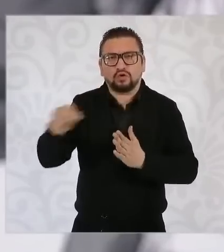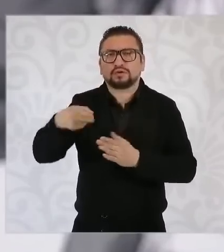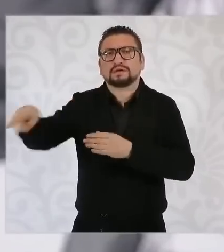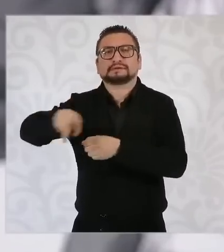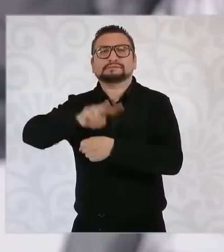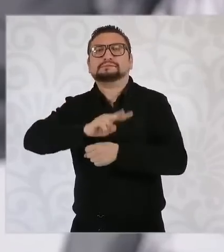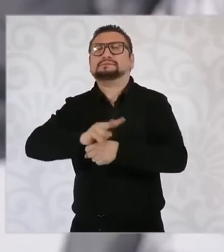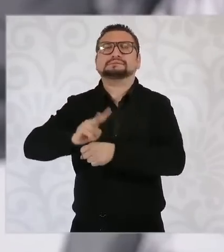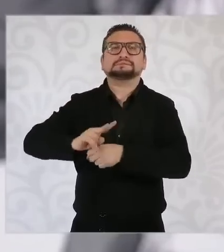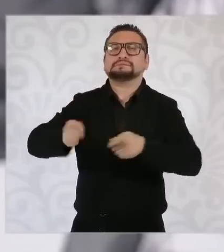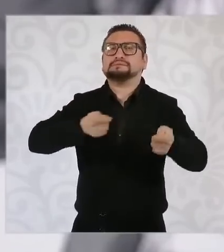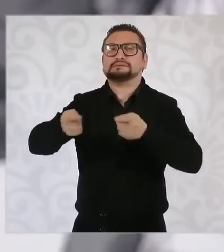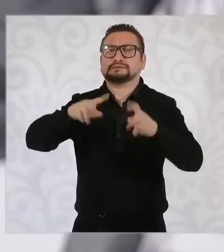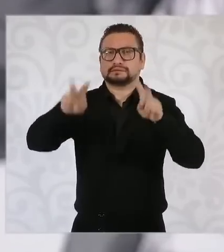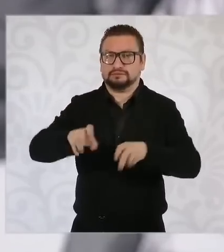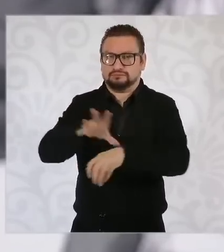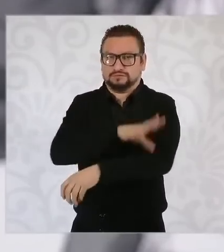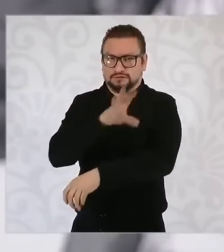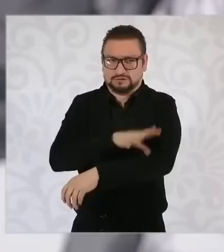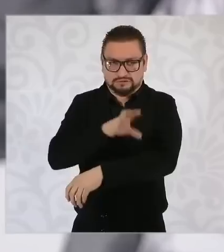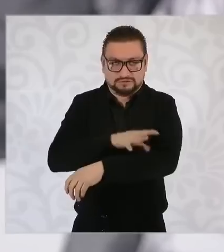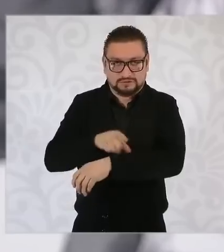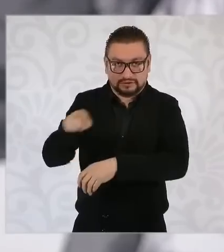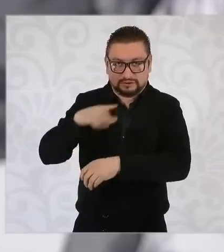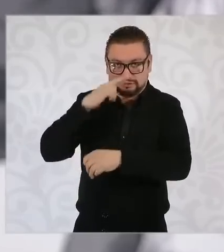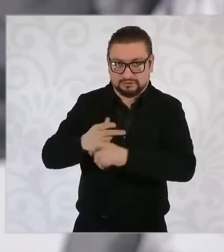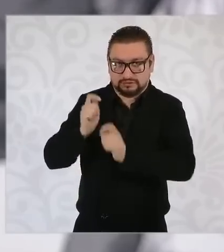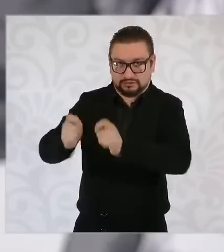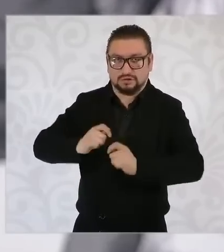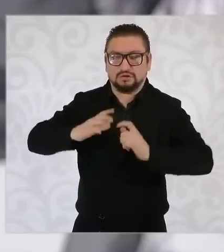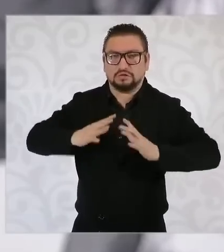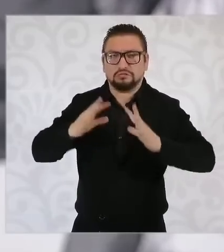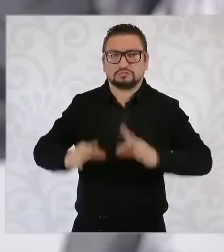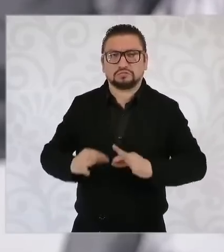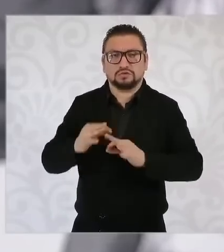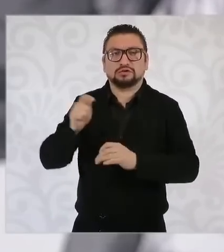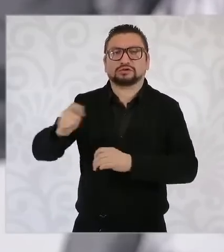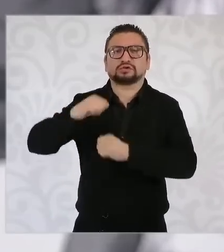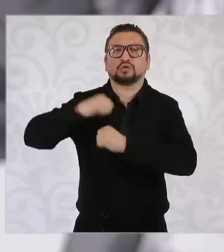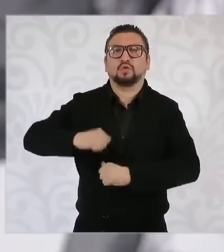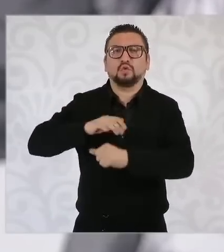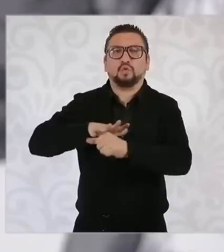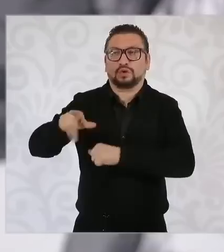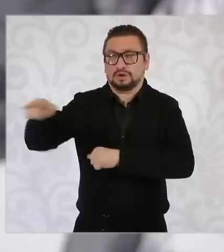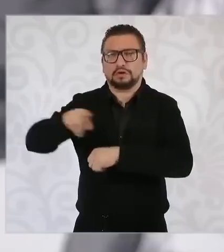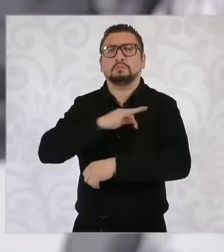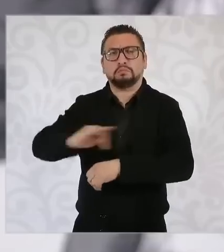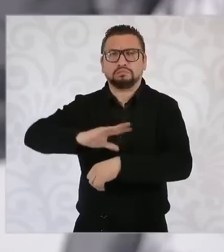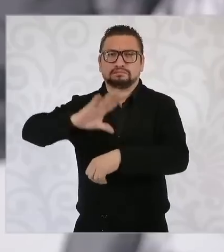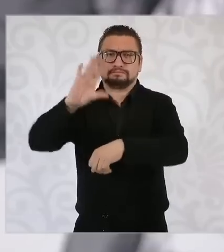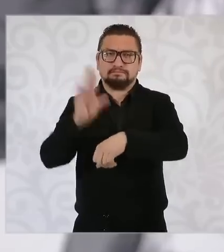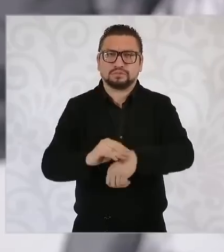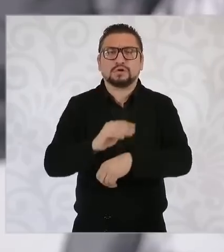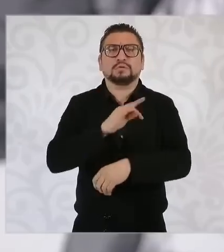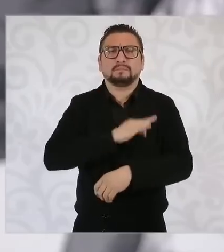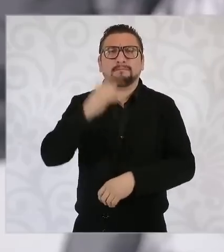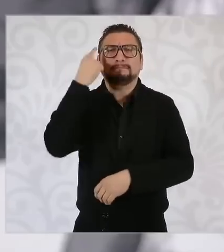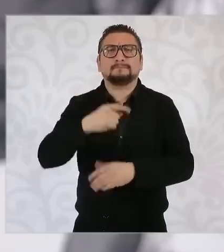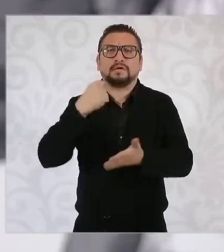energética la cual tendrá como atribuciones el otorgamiento de permisos de y comercialización de